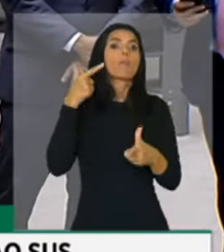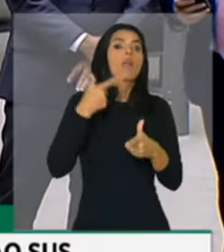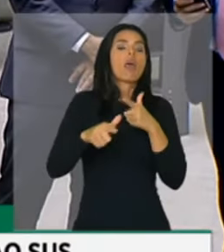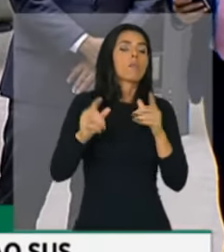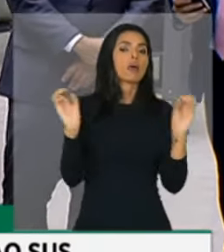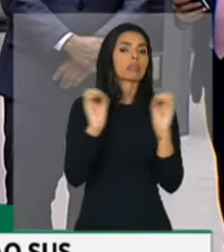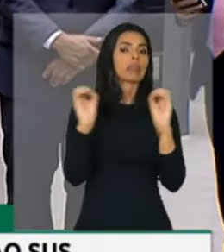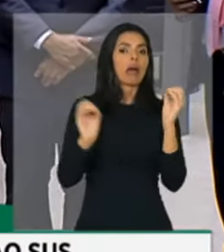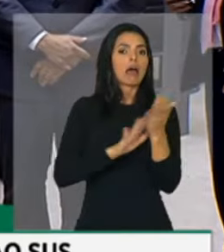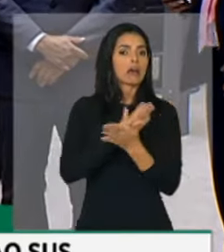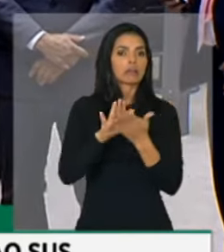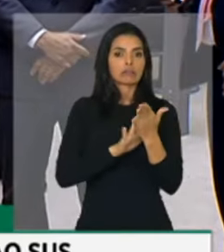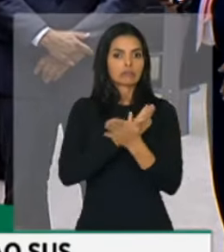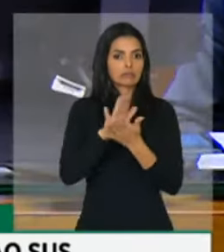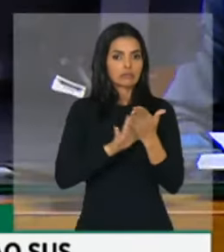LIBERAR ABSURDOS DE PAGAMENTOS DE DIÁRIAS DE UTI.